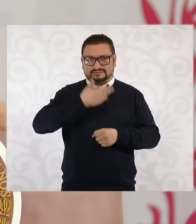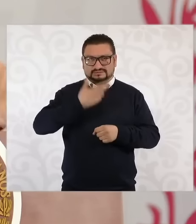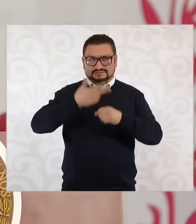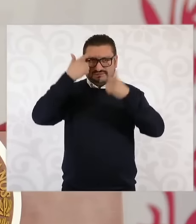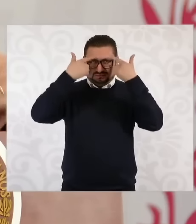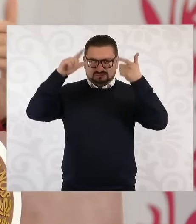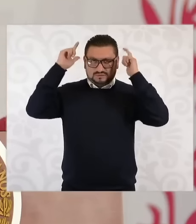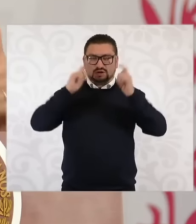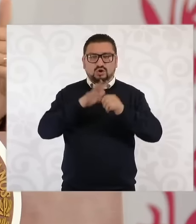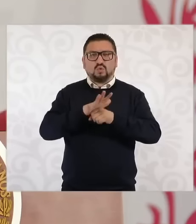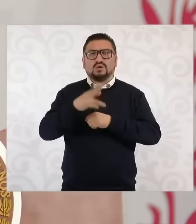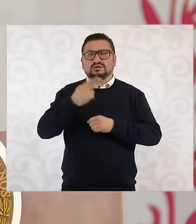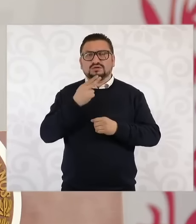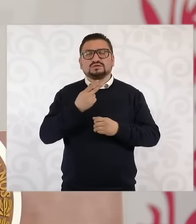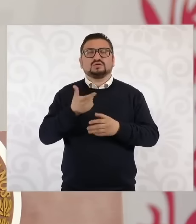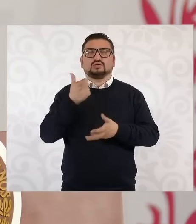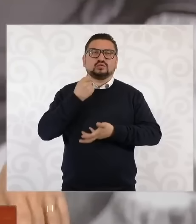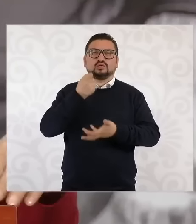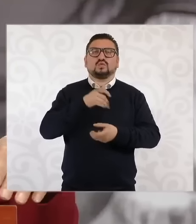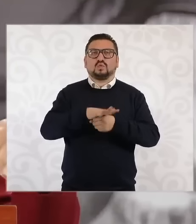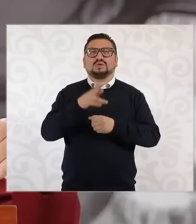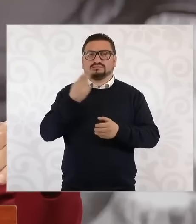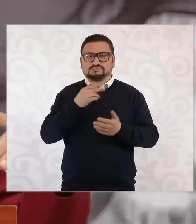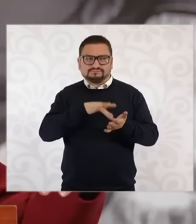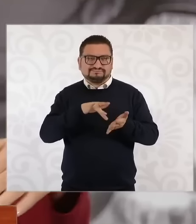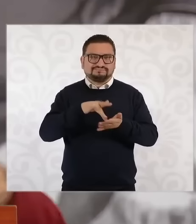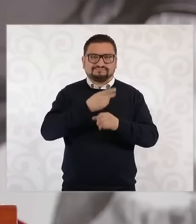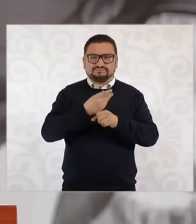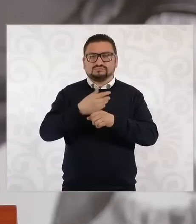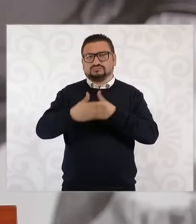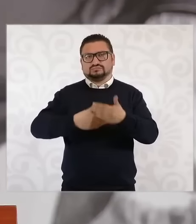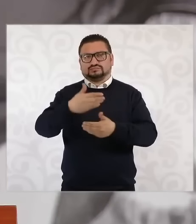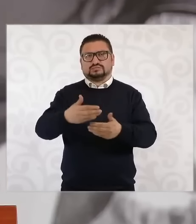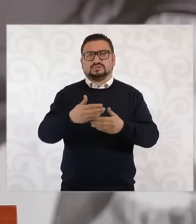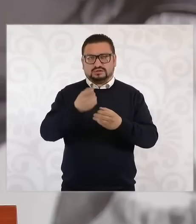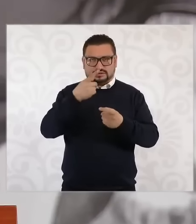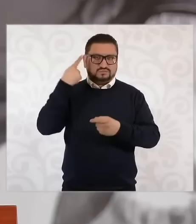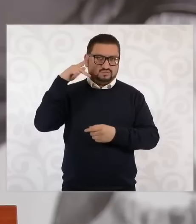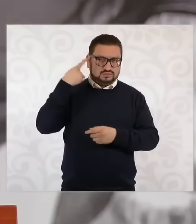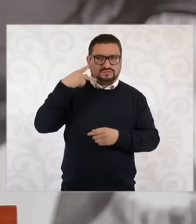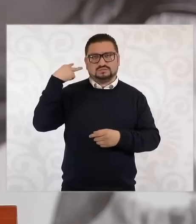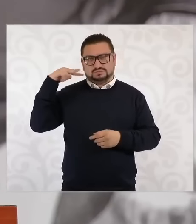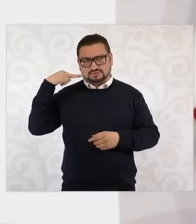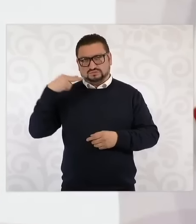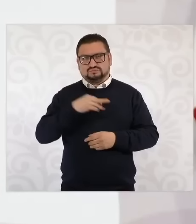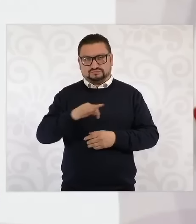qué se requeriría, la inversión que se requeriría. Eso llegaría a una parte a Puebla y a Veracruz. E